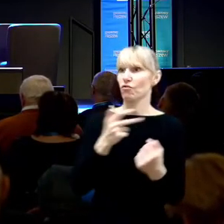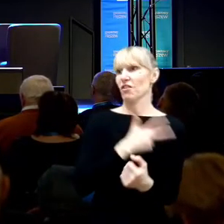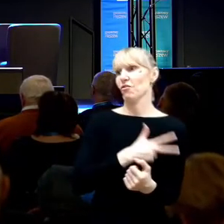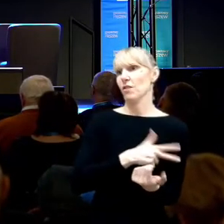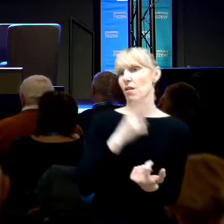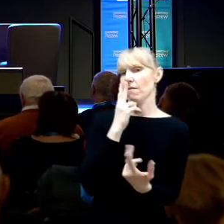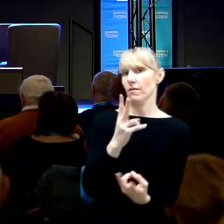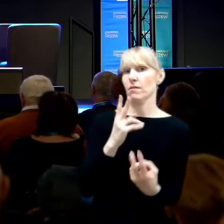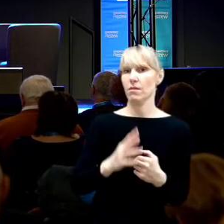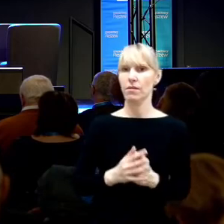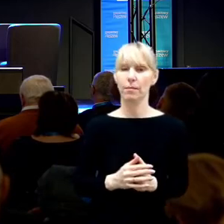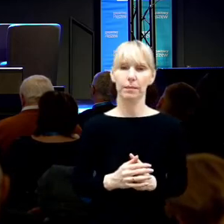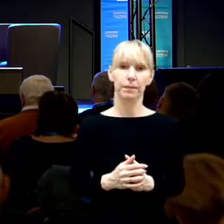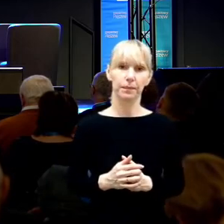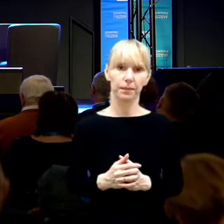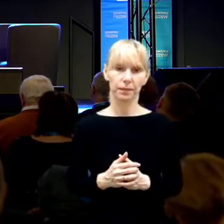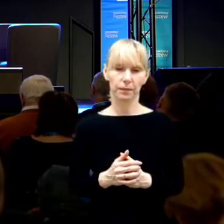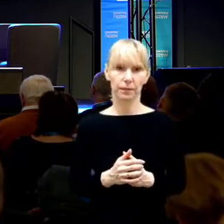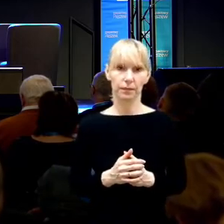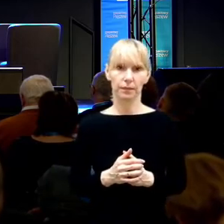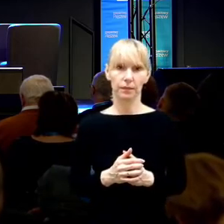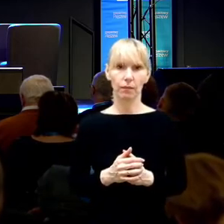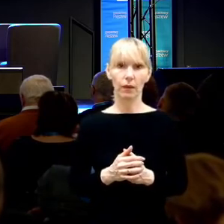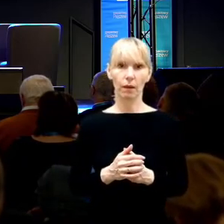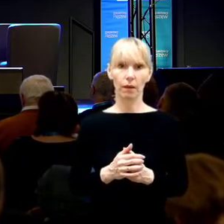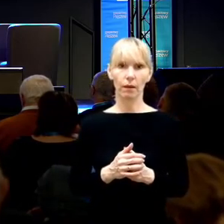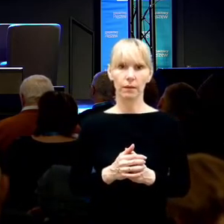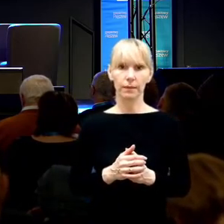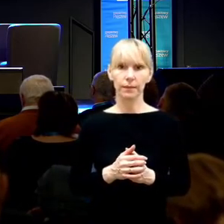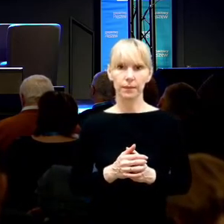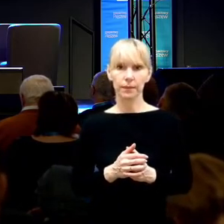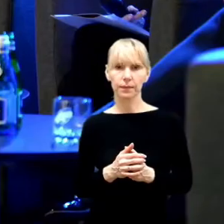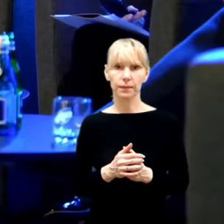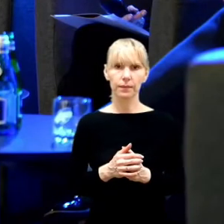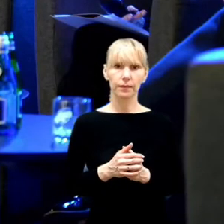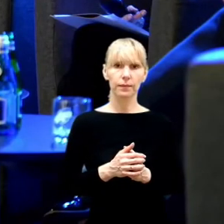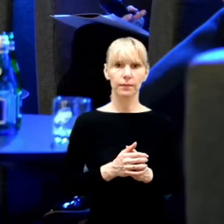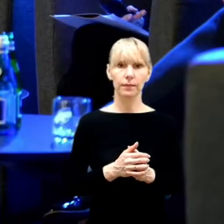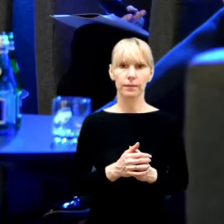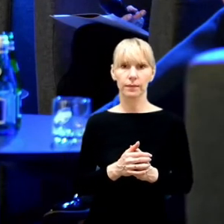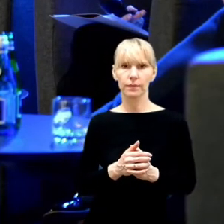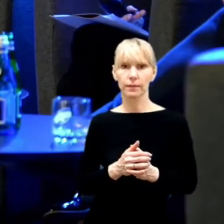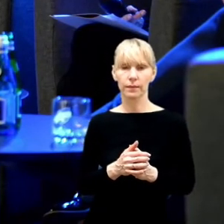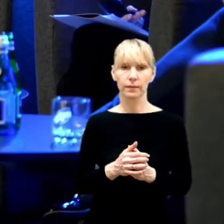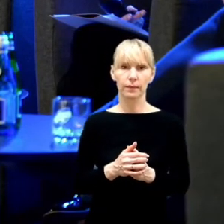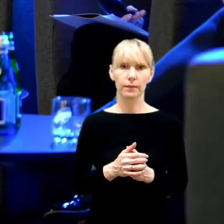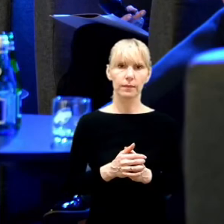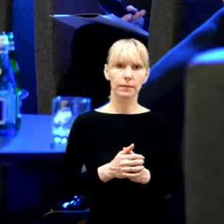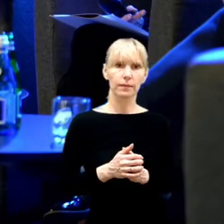I to jest jeden element takiego przekazu. Trudno się w związku z tym przebić z innym rozwiązaniem.